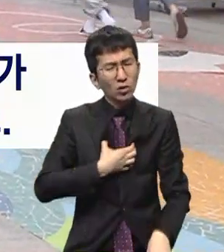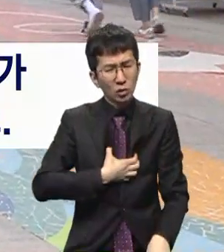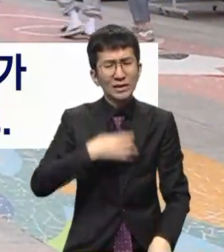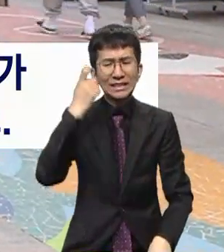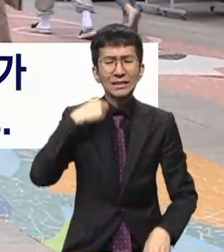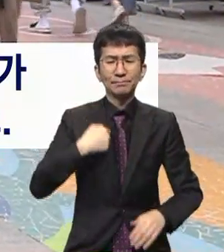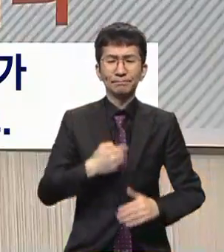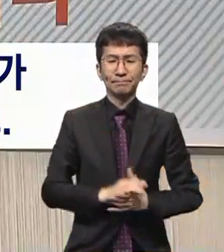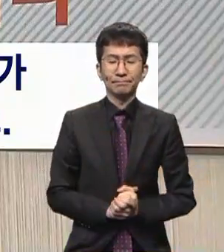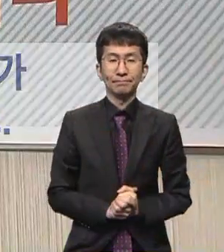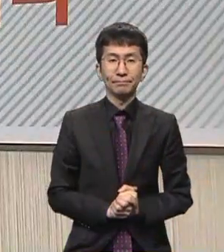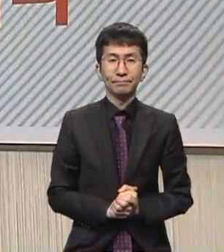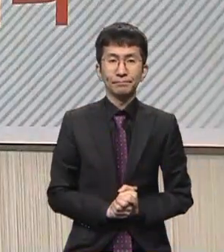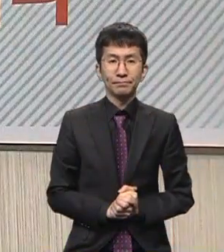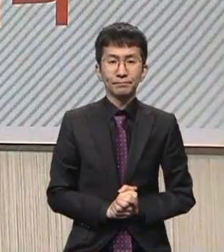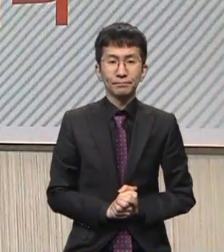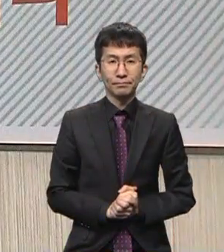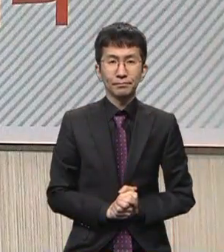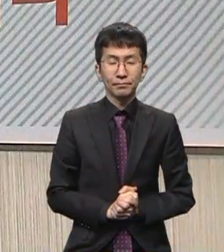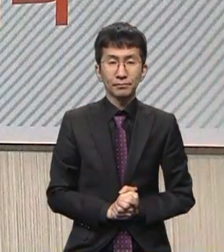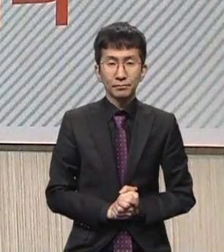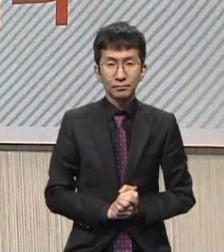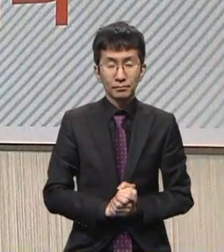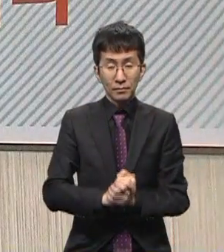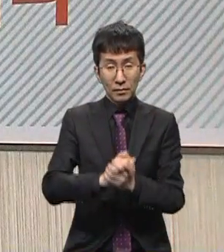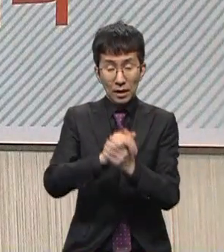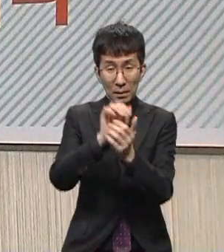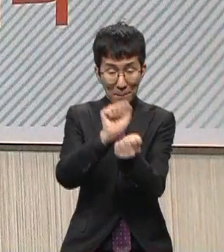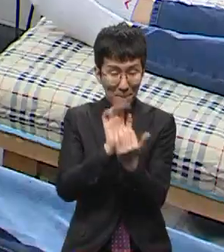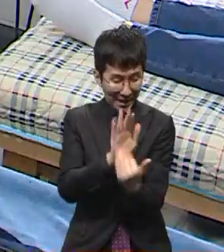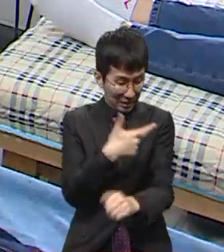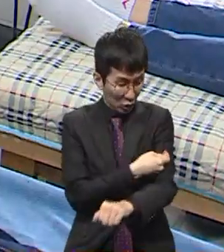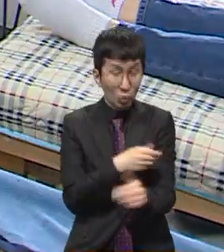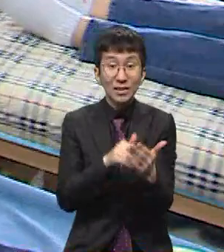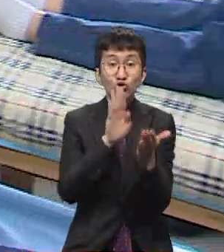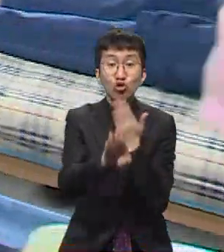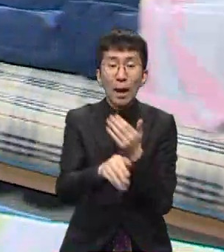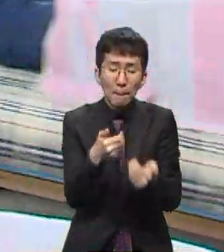(기자) 백신 접종 후 이상 반응에 대한 첫 피해 보상 결정도 내려졌습니다.